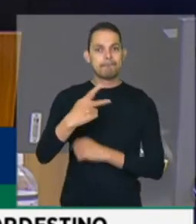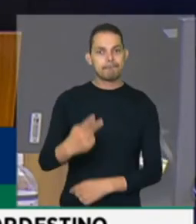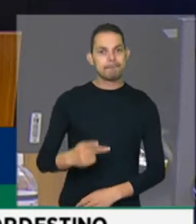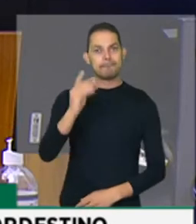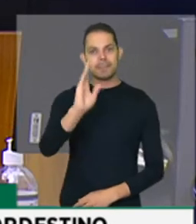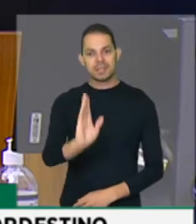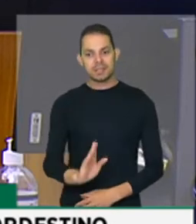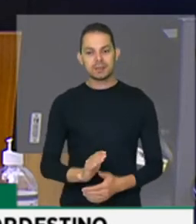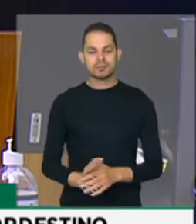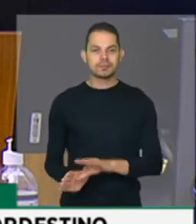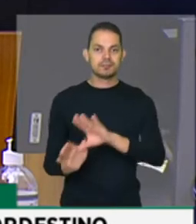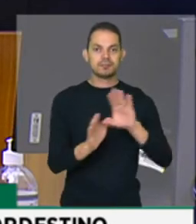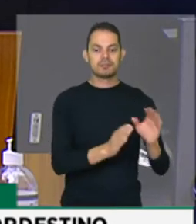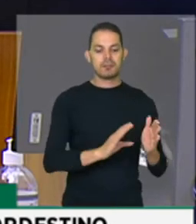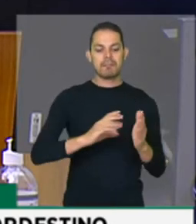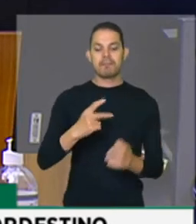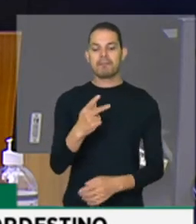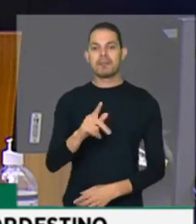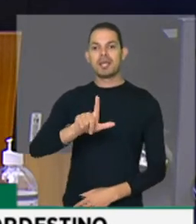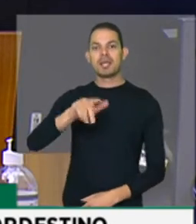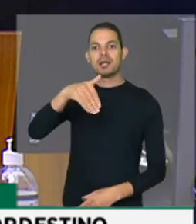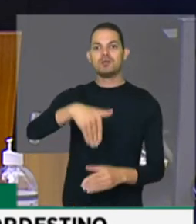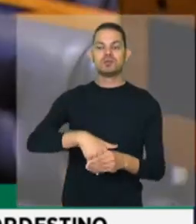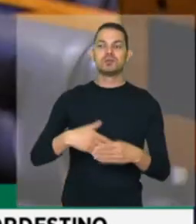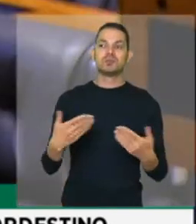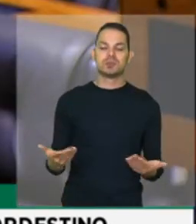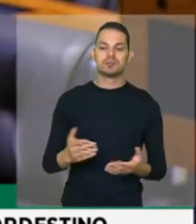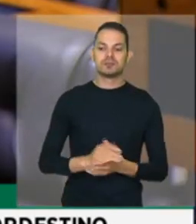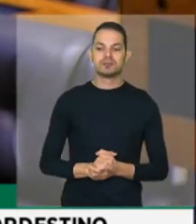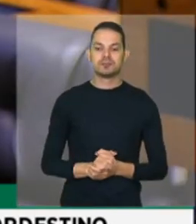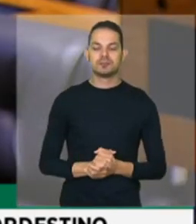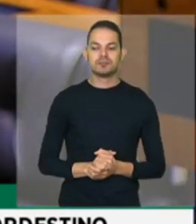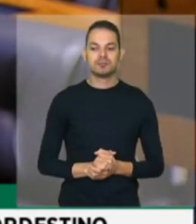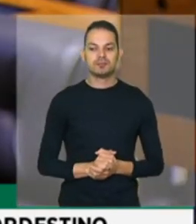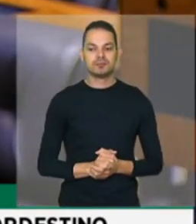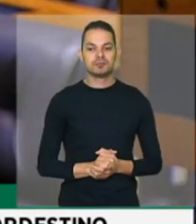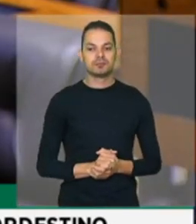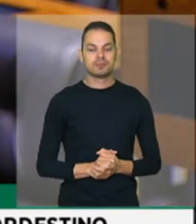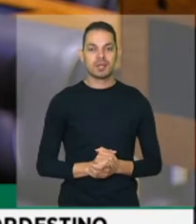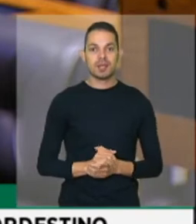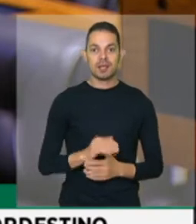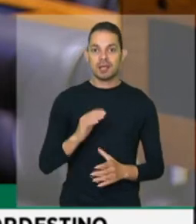ORIENTA O PL?! -- [DEPUTADO]: PRESIDENTE, SÓ PARA ALTERAR... A... A ORIENTAÇÃO DO PSL, ELE É CONTRA A